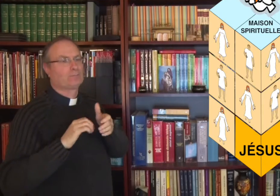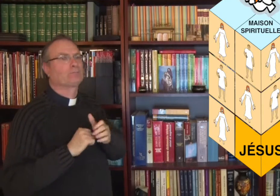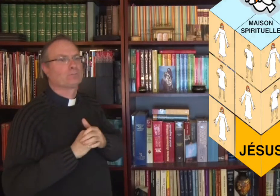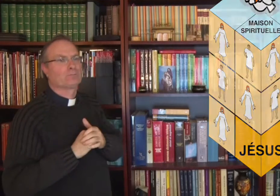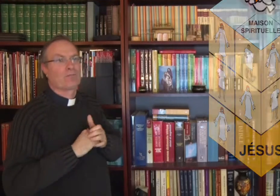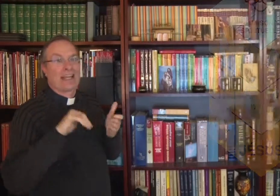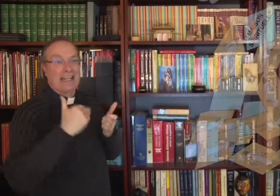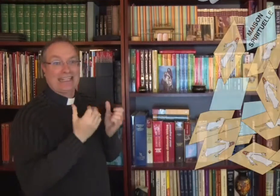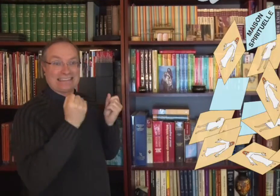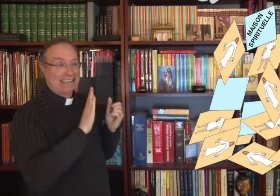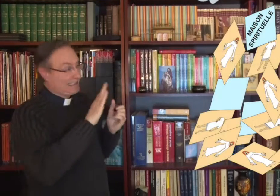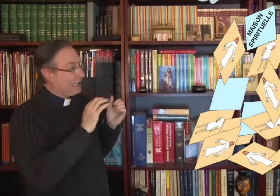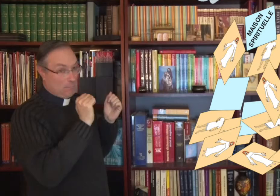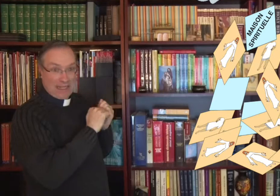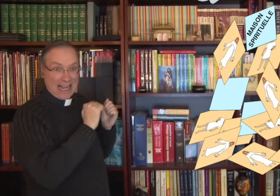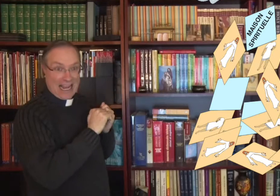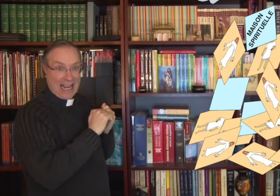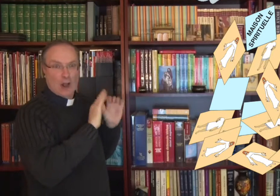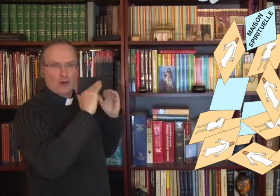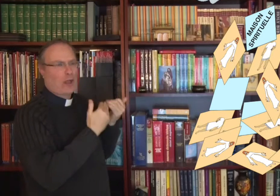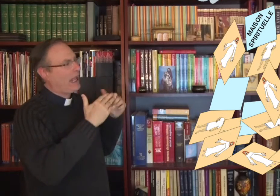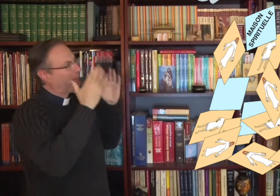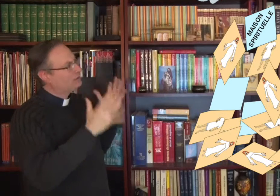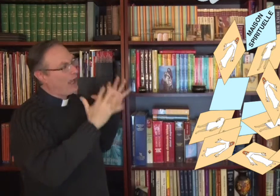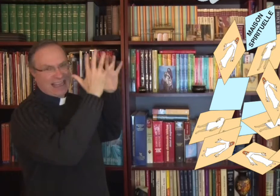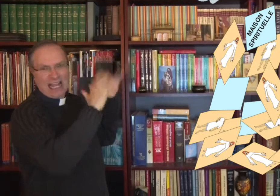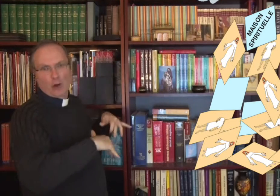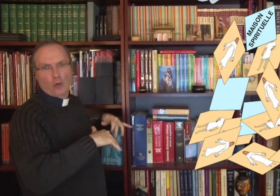car sans cette pierre toute la maison s’écroule,